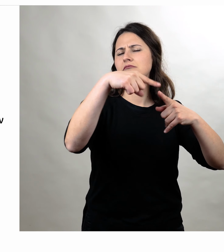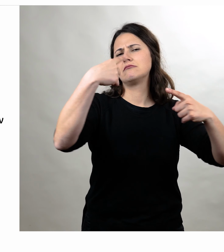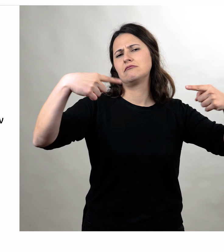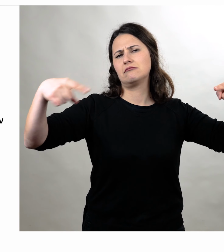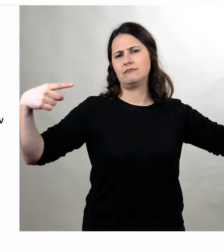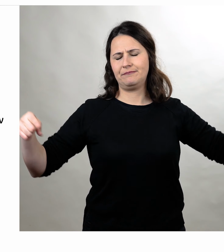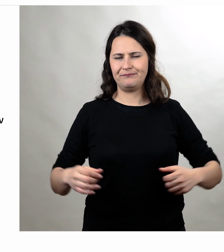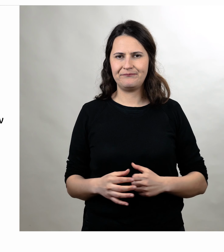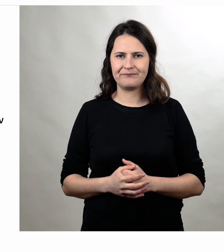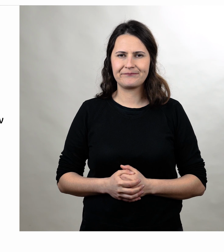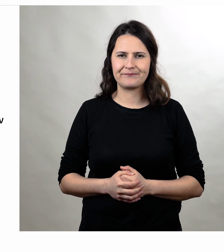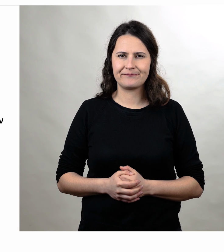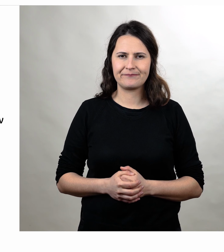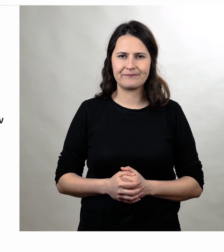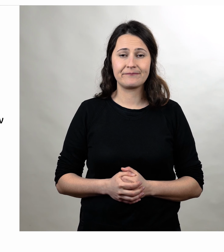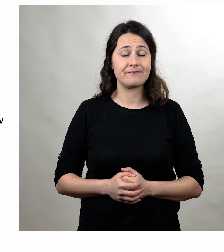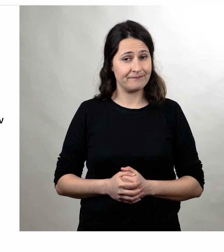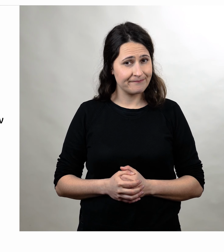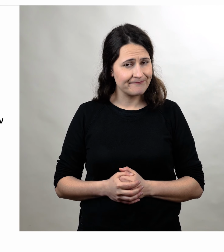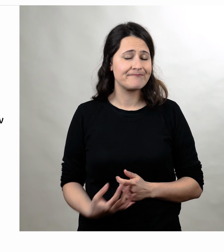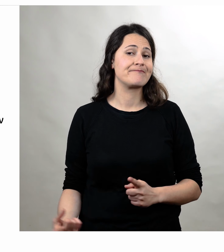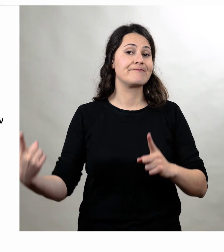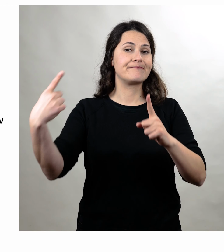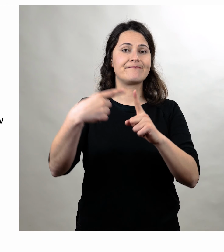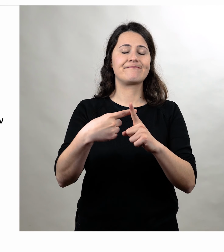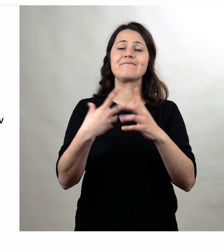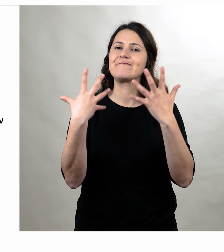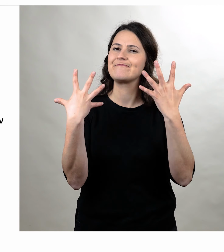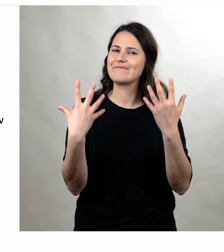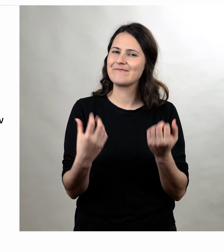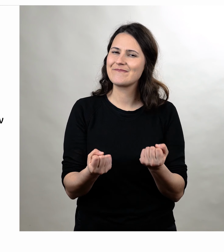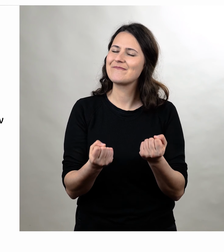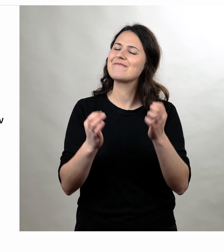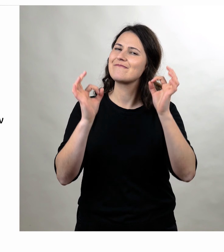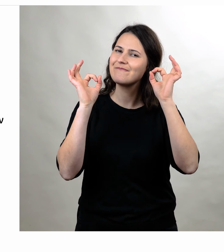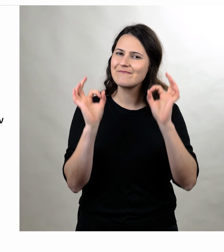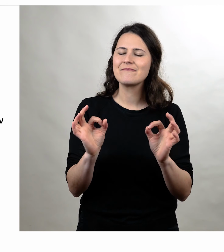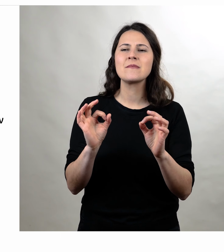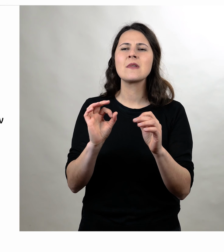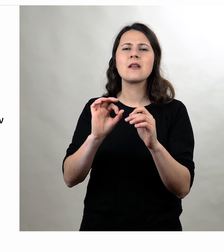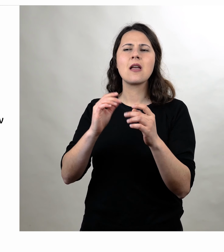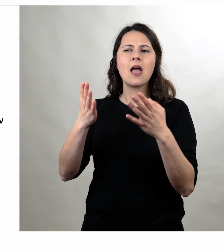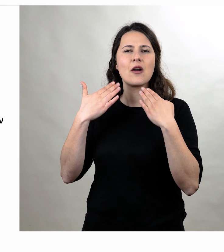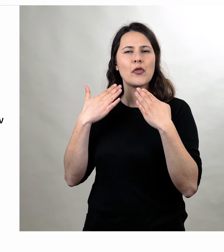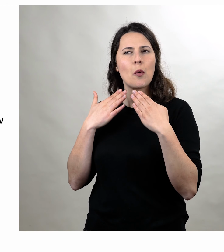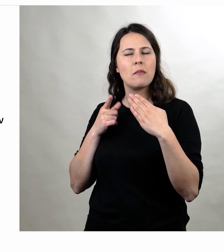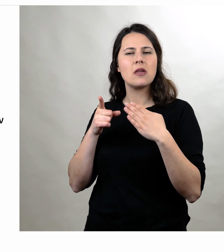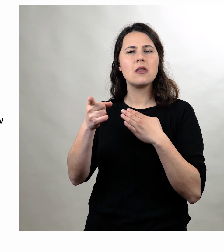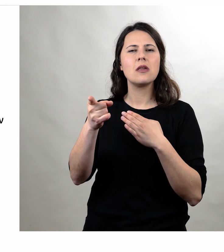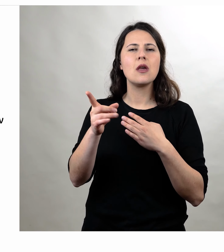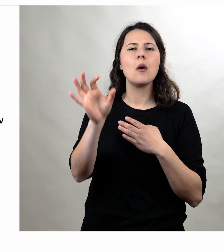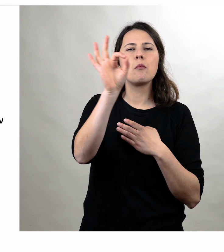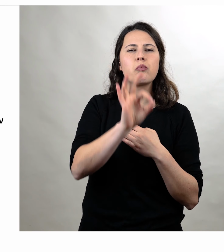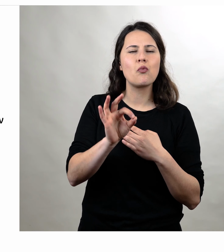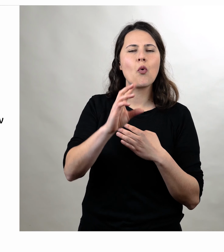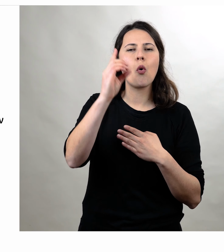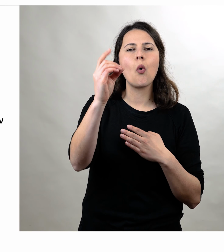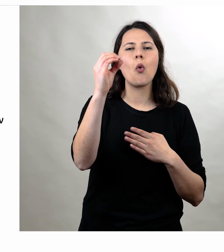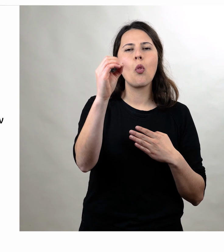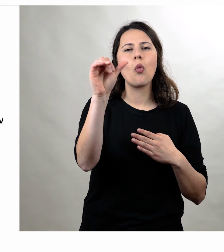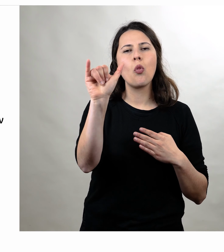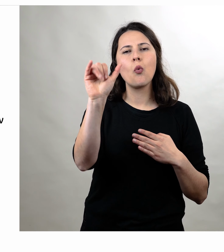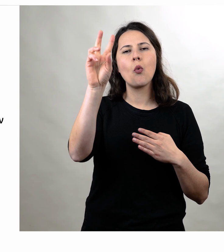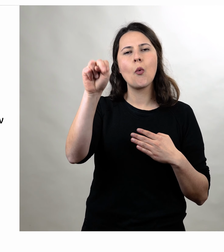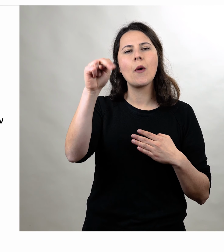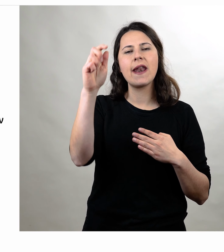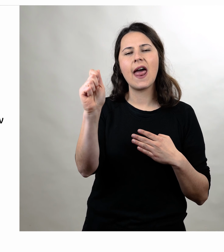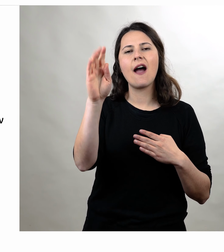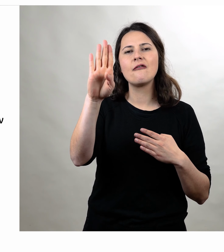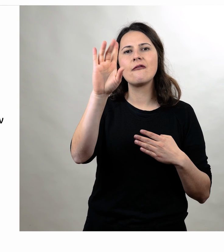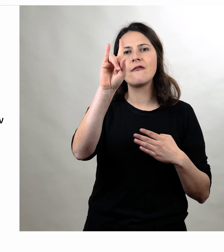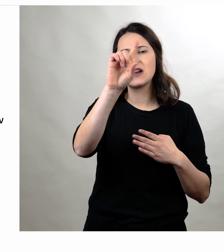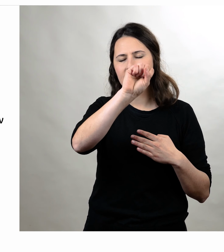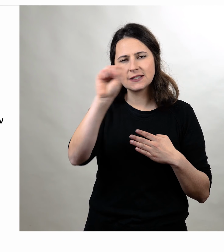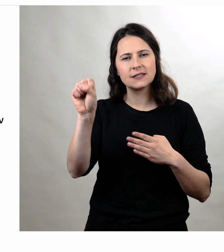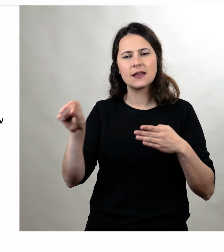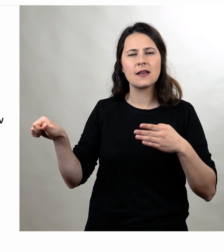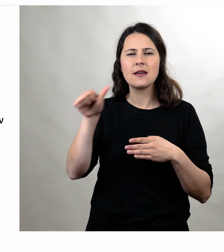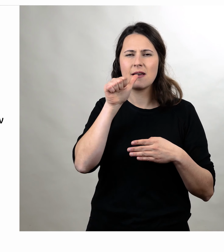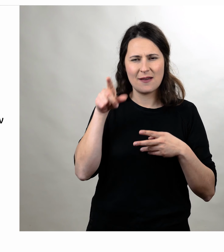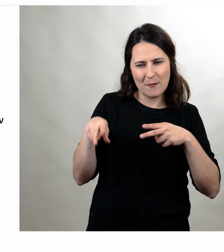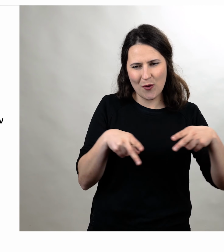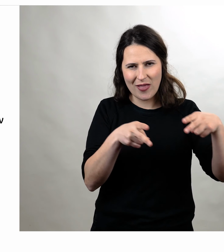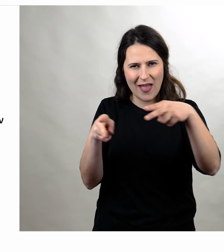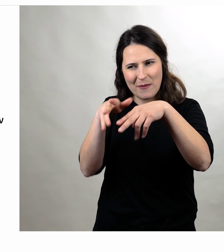Υπάρχει επίσης η δυνατότητα οργάνωσης εκδρομών με κανό στο δέλτα του Δούναβη ή κατά μήκος της ακτής.